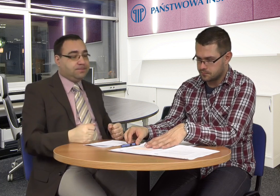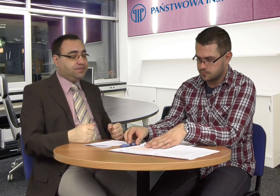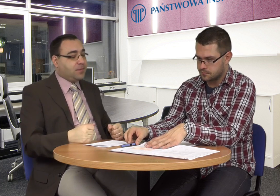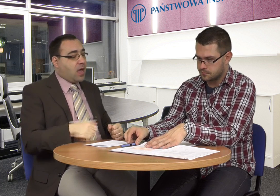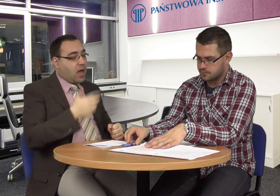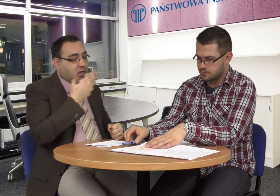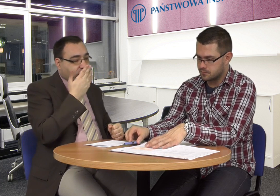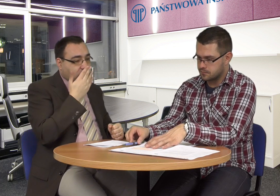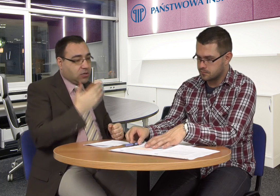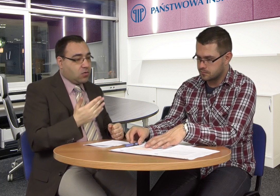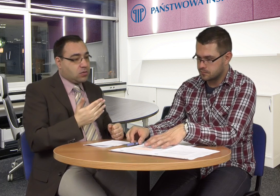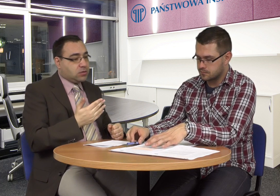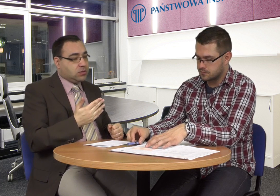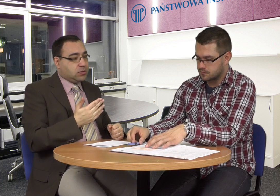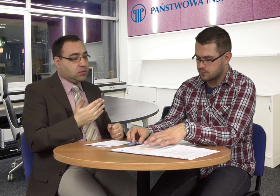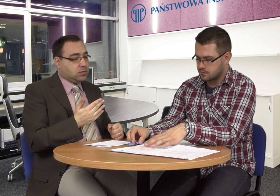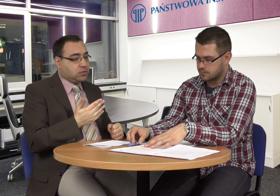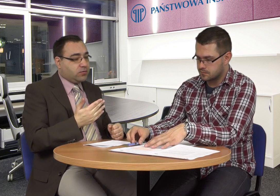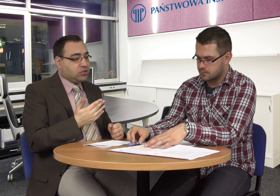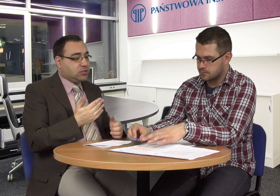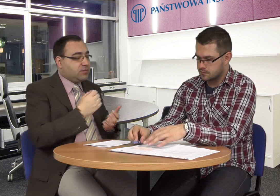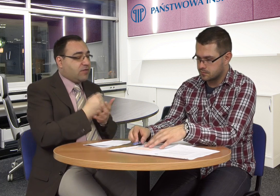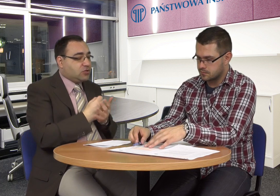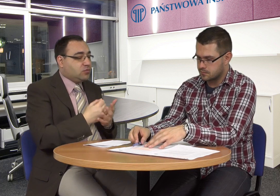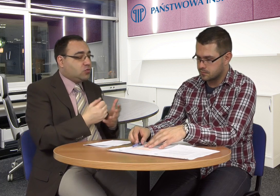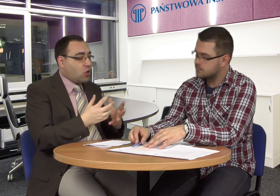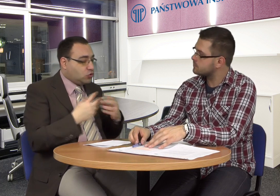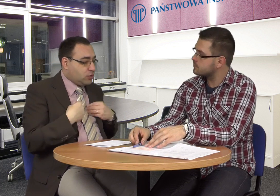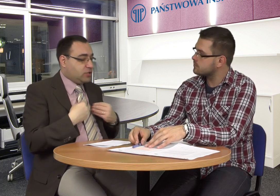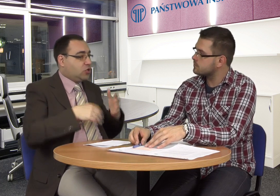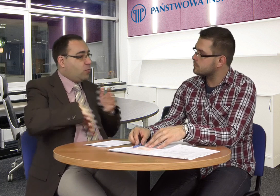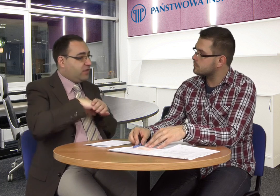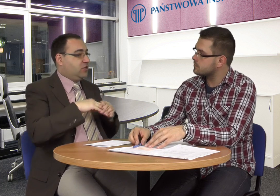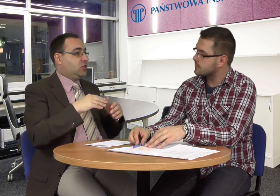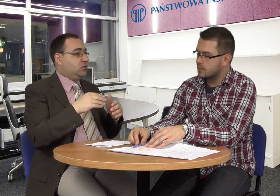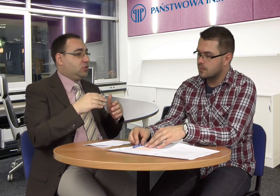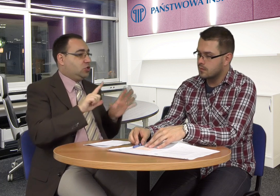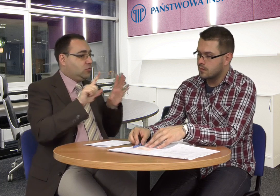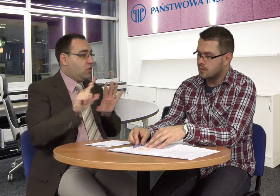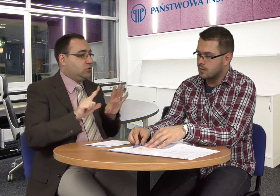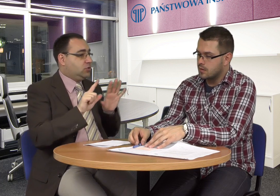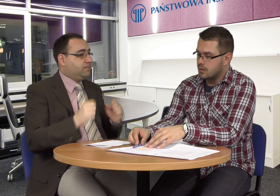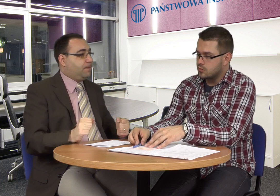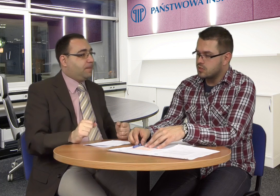Jak wyglądają sprawy aby otrzymać takie uprawnienie do tych 7 godzin?